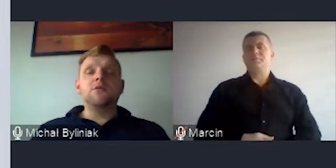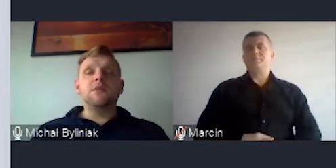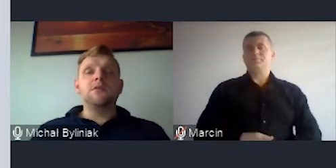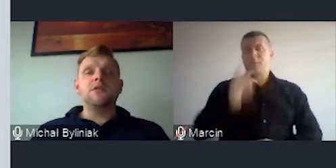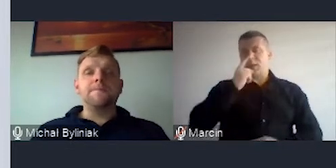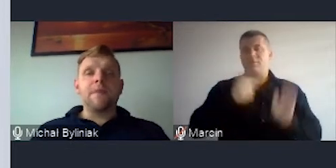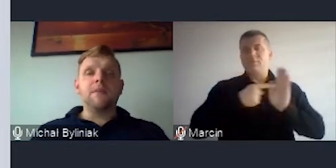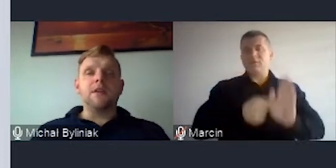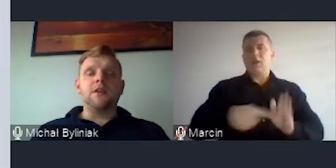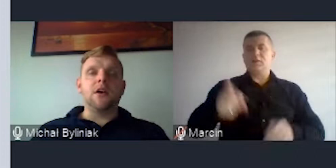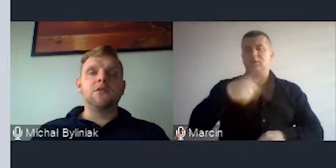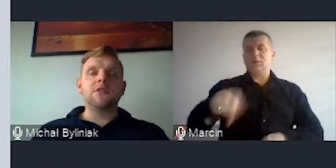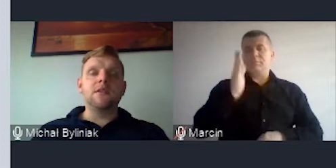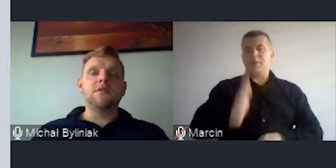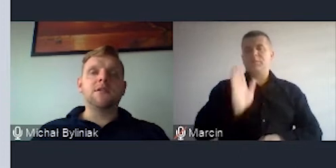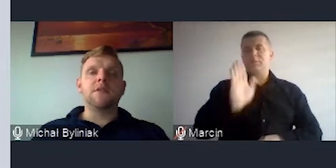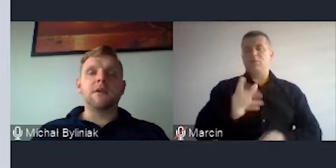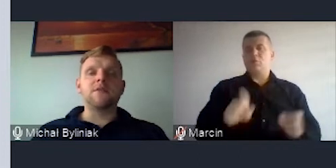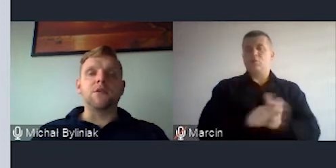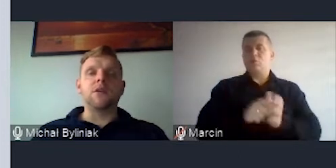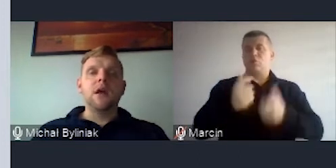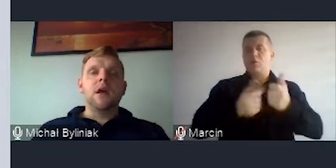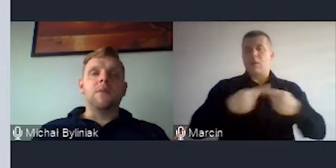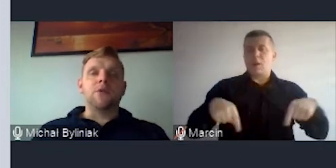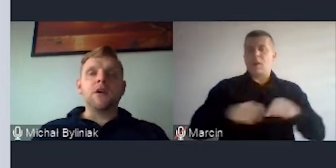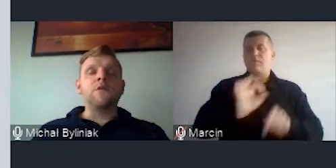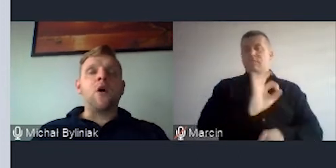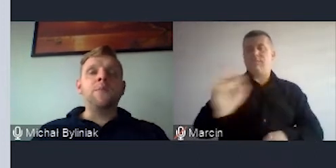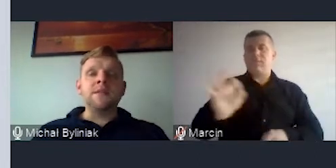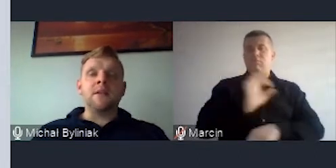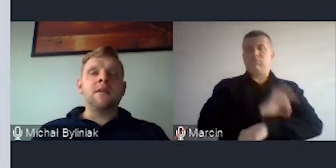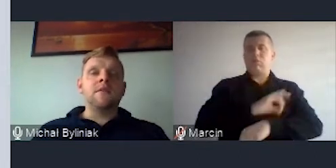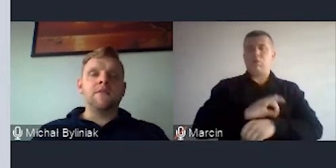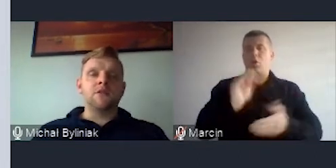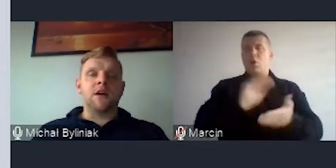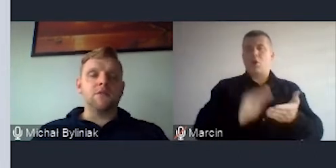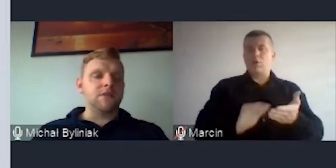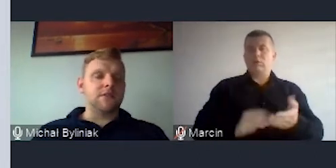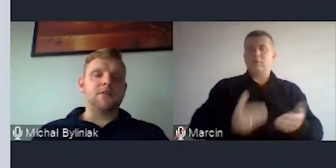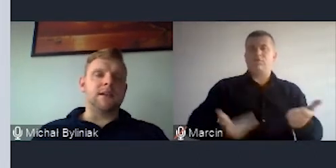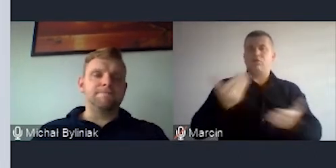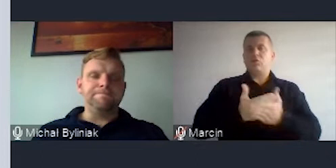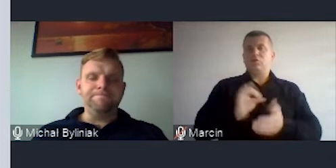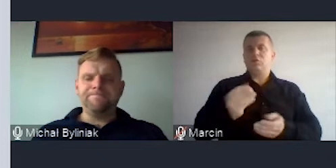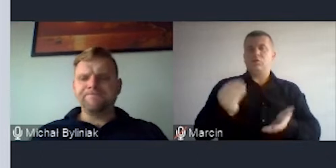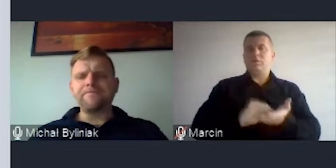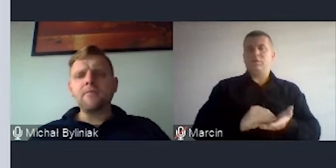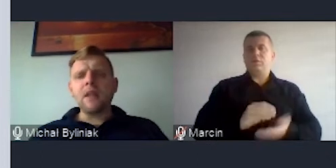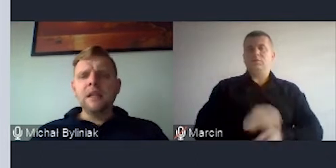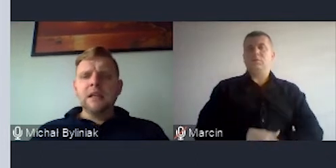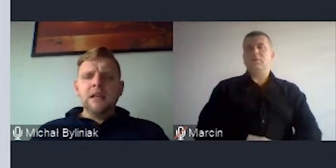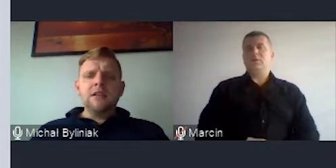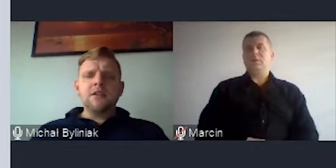które będziecie mieli do zrealizowania w ramach swoich projektów, opisane we wnioskach o dofinansowanie.